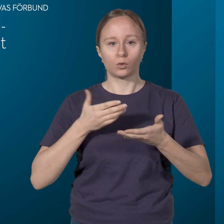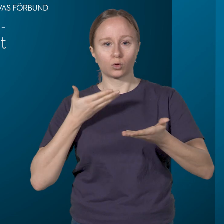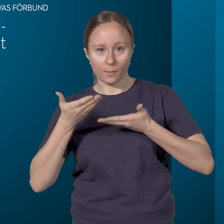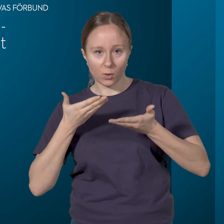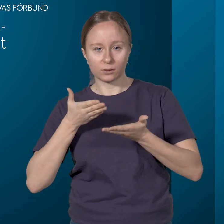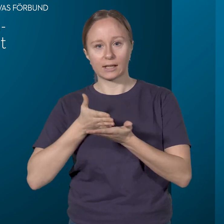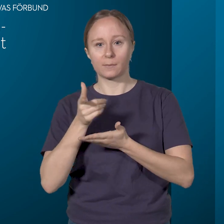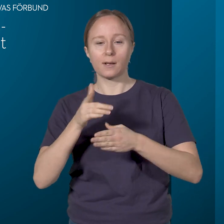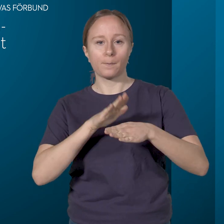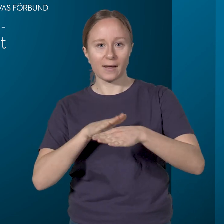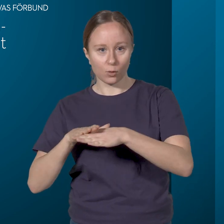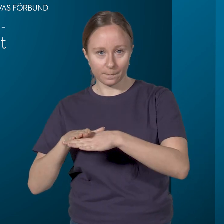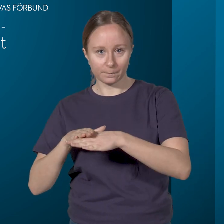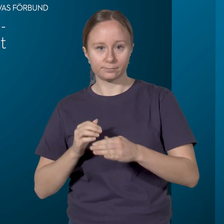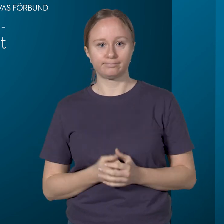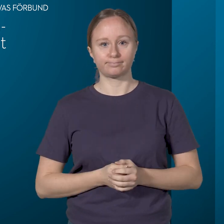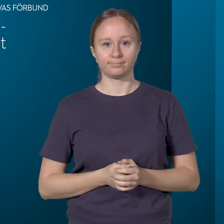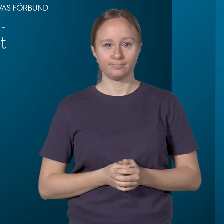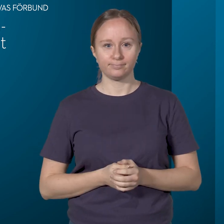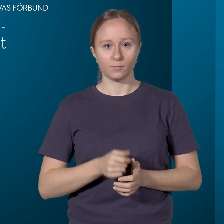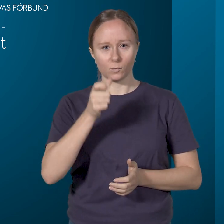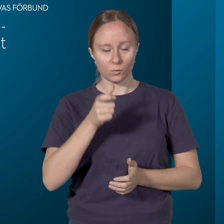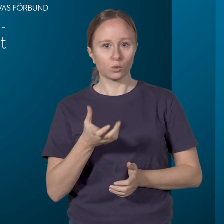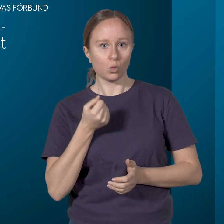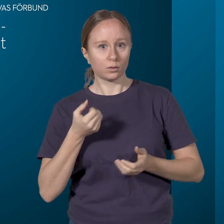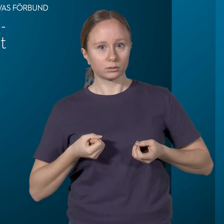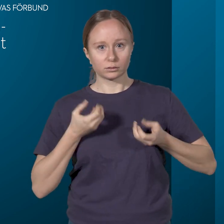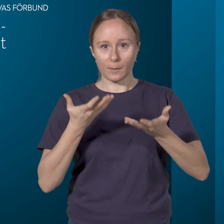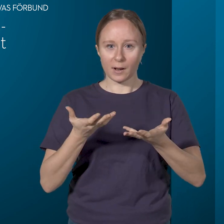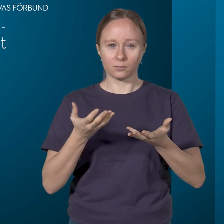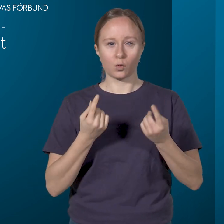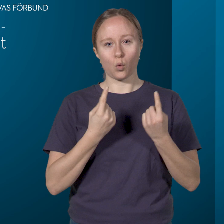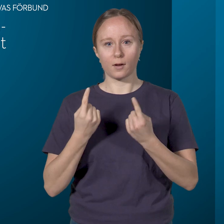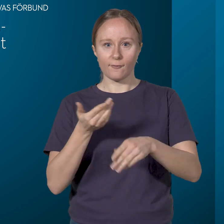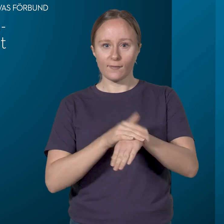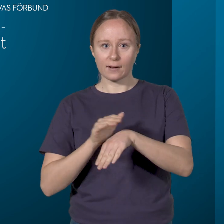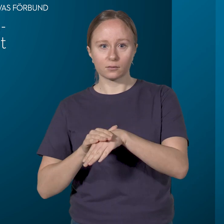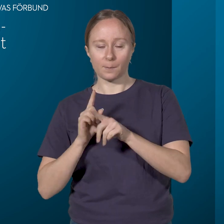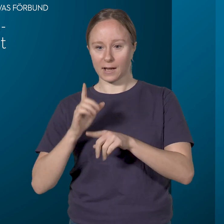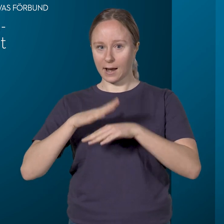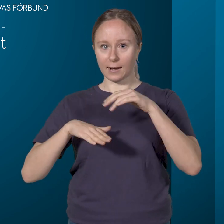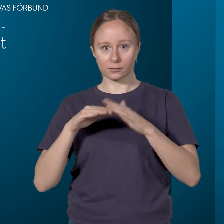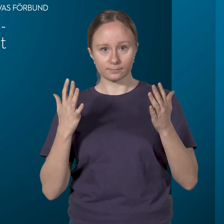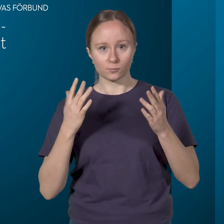och att kommunicera genom beröring. Han kunde skapa genom sina unika färdigheter med händerna -